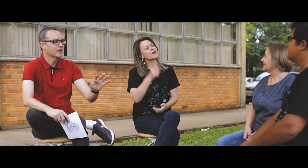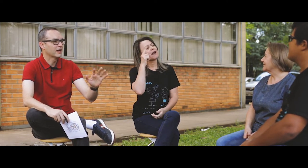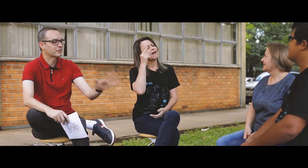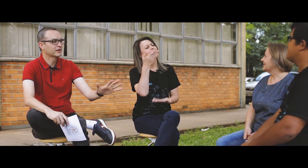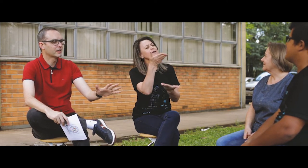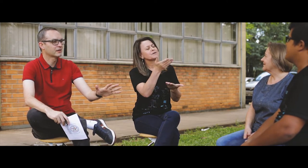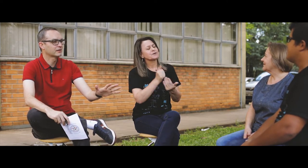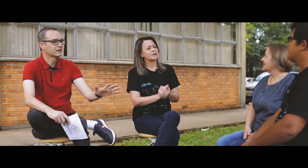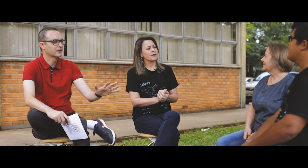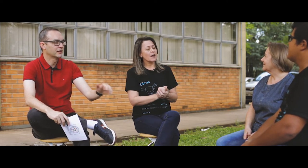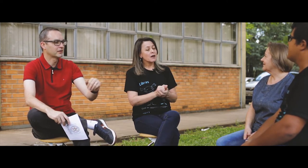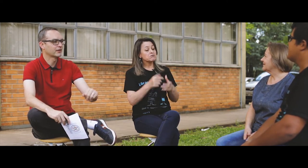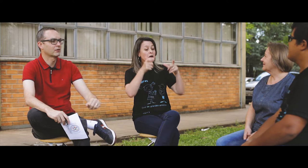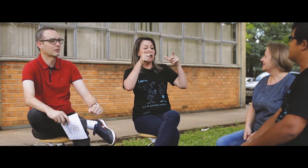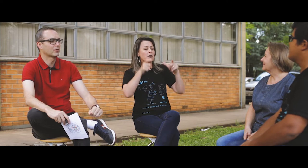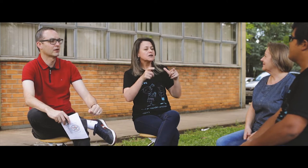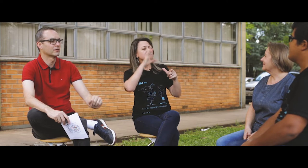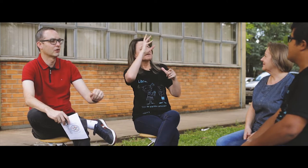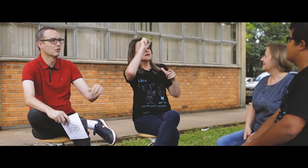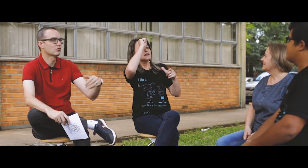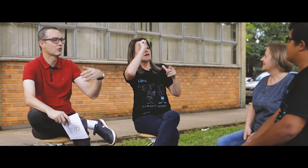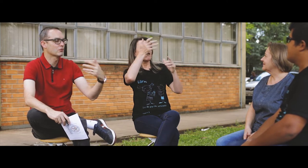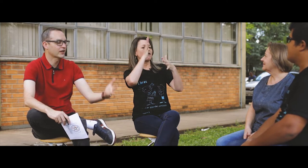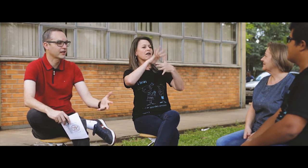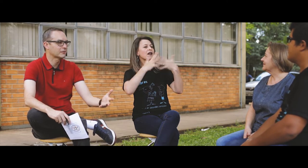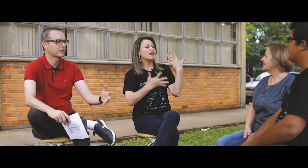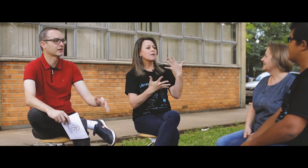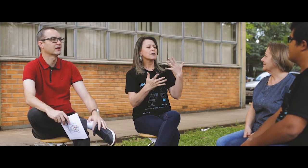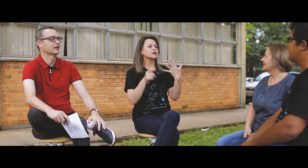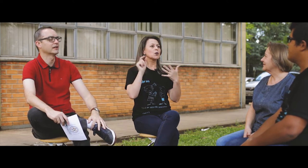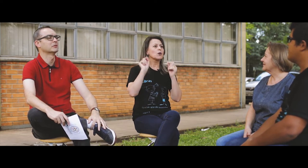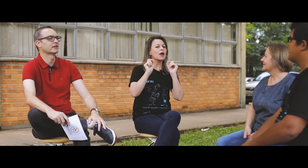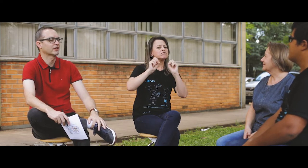aprender Libras em Guarapuava ou com quem aprender Libras